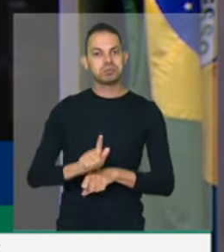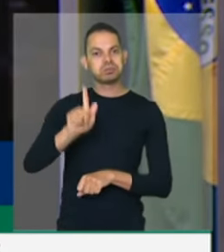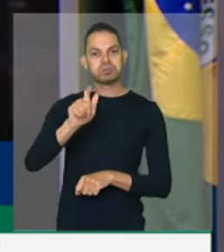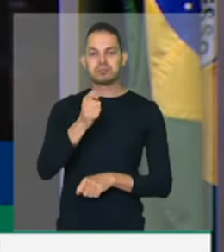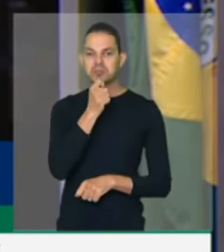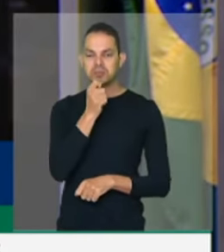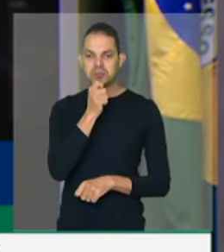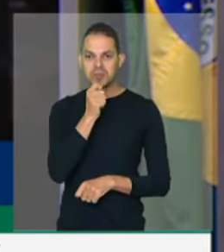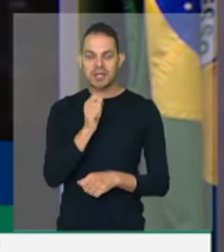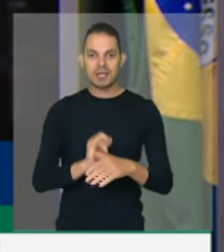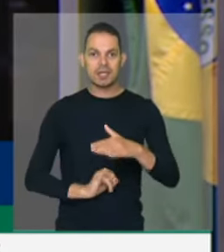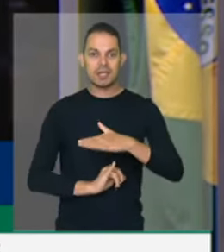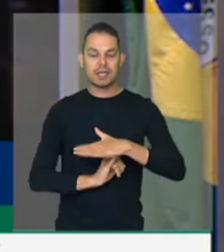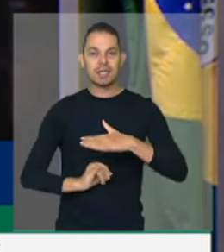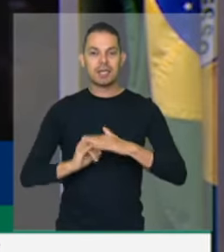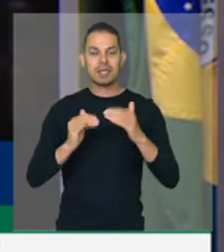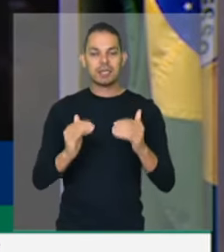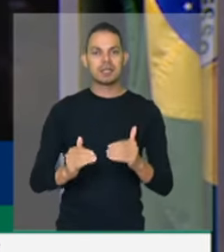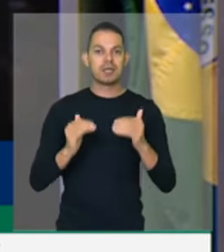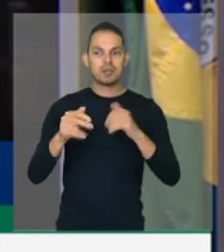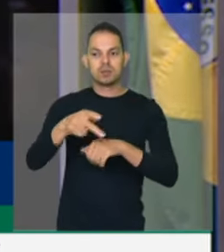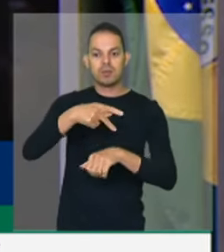SUPERIOR ESTRANGEIRA BEM COMO DE MÉDICOS ESTRANGEIROS QUE PARTICIPARAM DO PROGRAMA MAIS MÉDICOS, EXIGINDO NESSE CASO